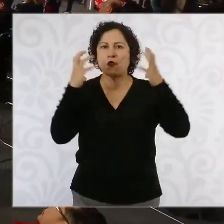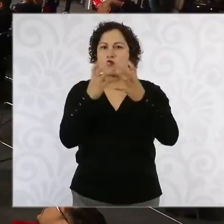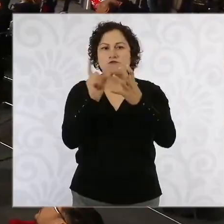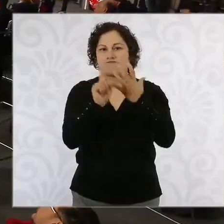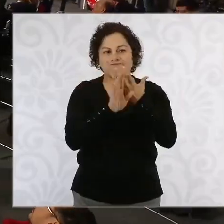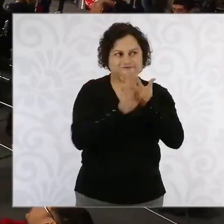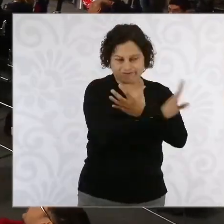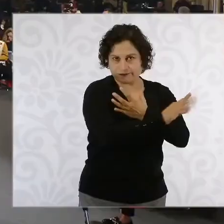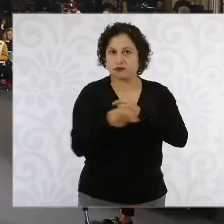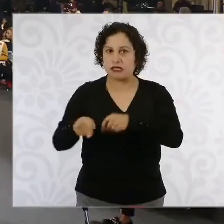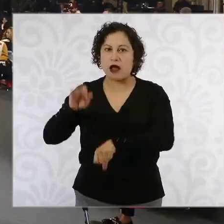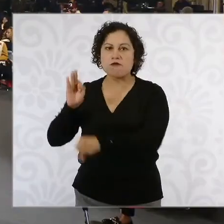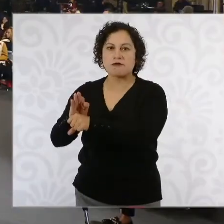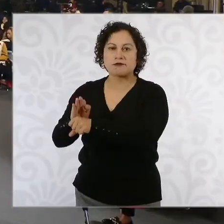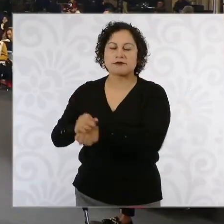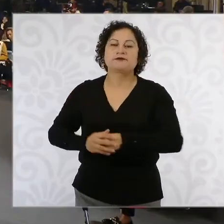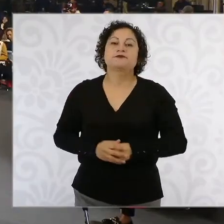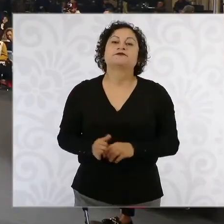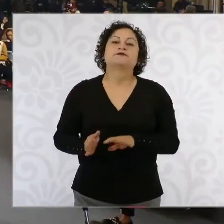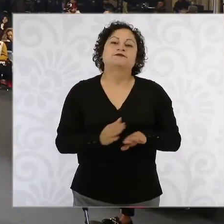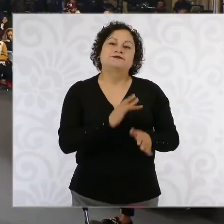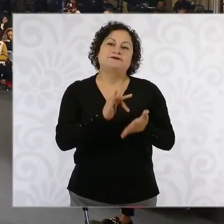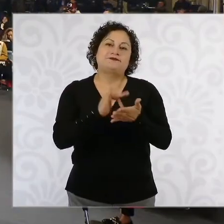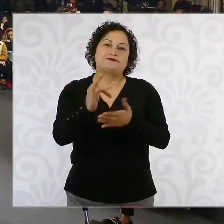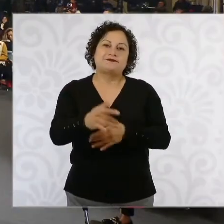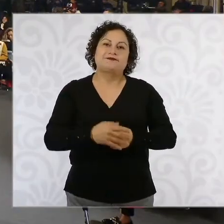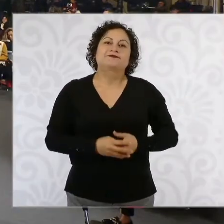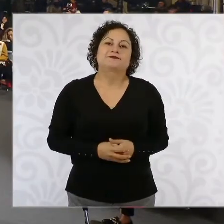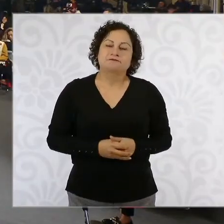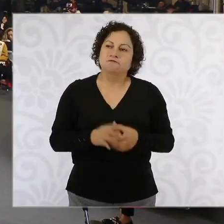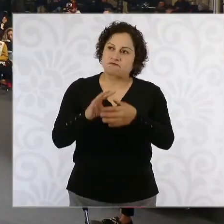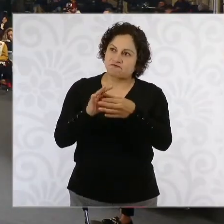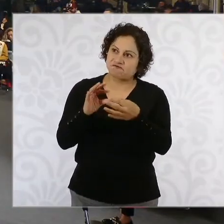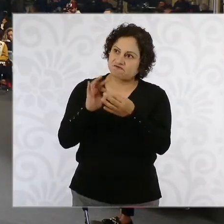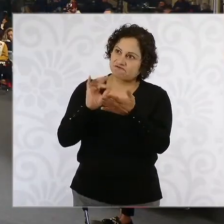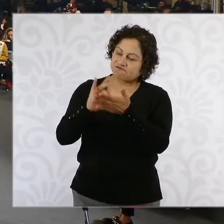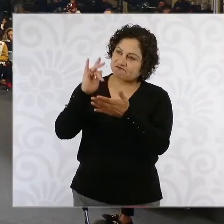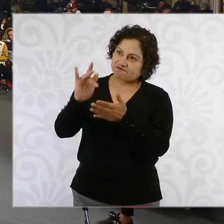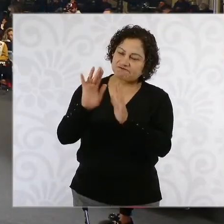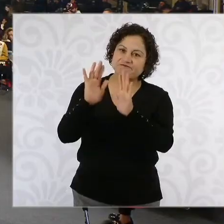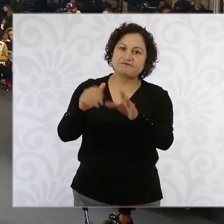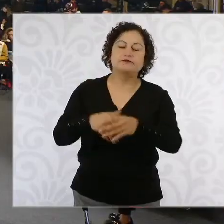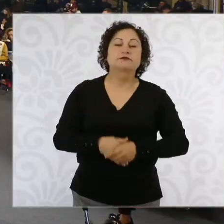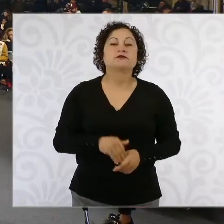finalmente presidenta excelente la explicación Muchas gracias e quería saber en enero van a